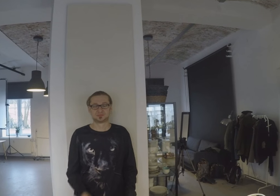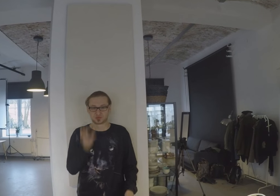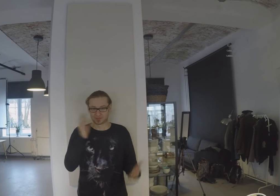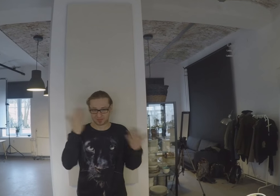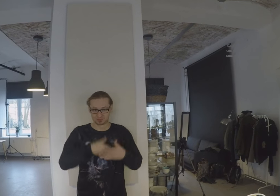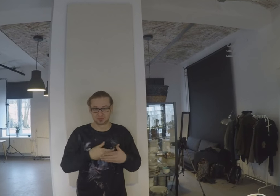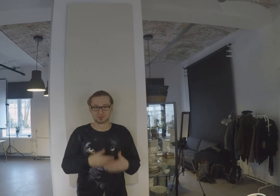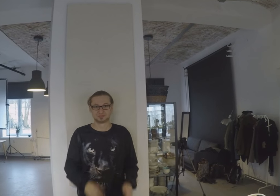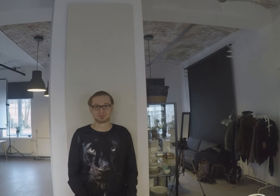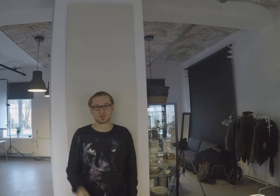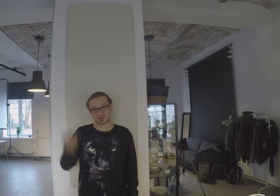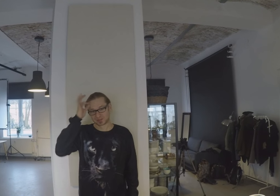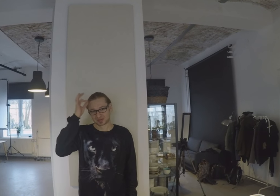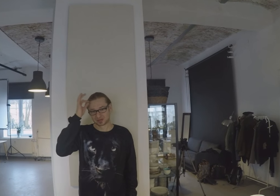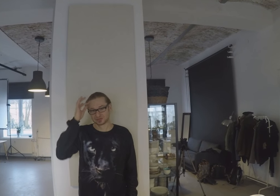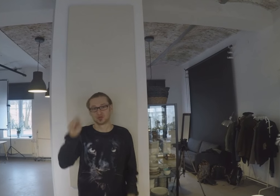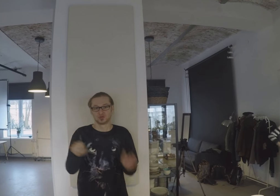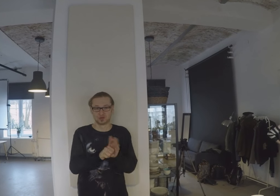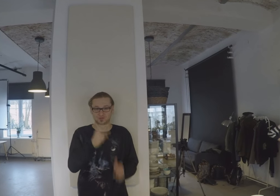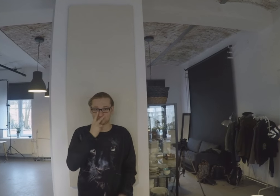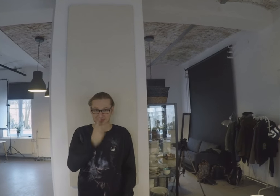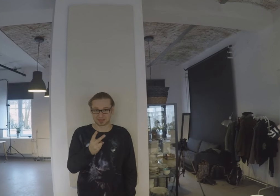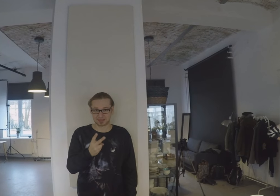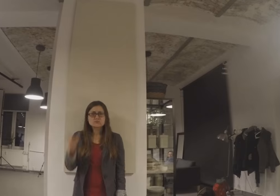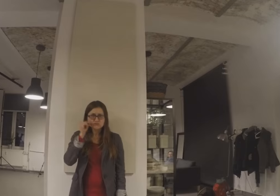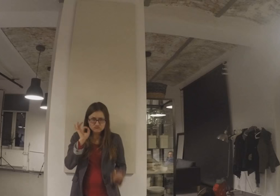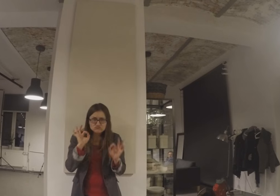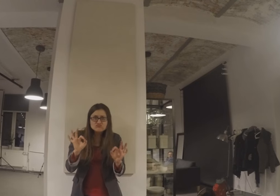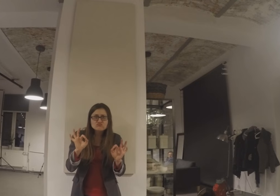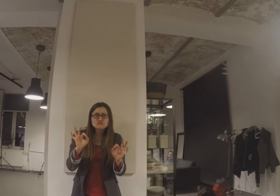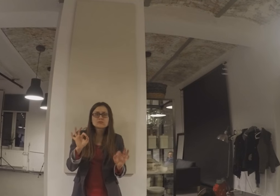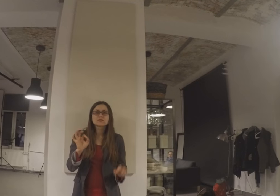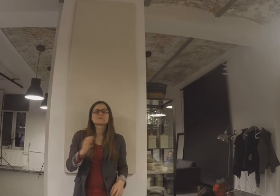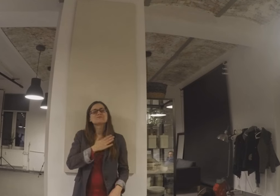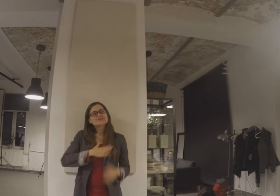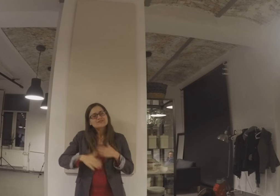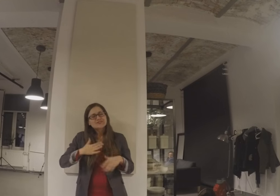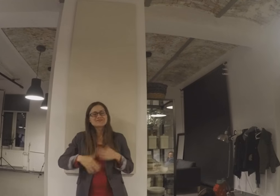Gute Nacht! Schlaf gut, träum süß! Wie geht´s? Mir geht´s gut!